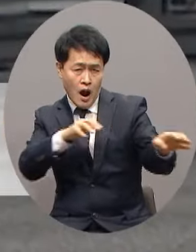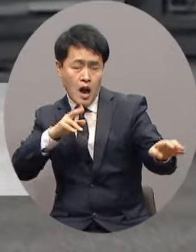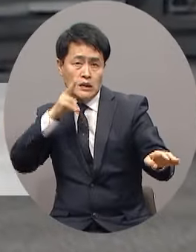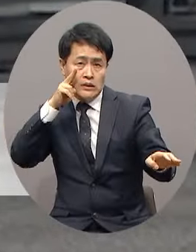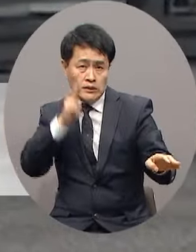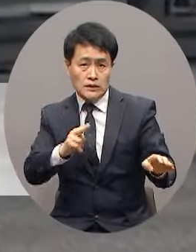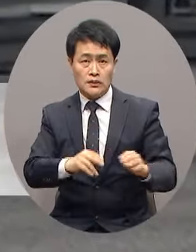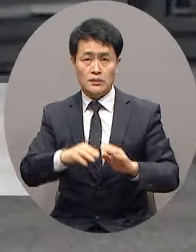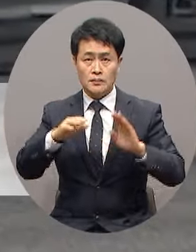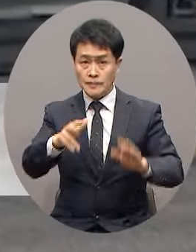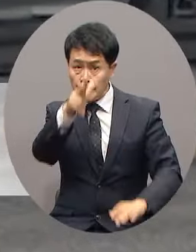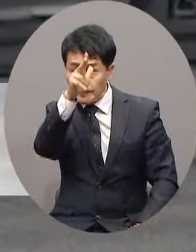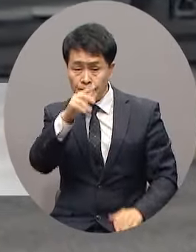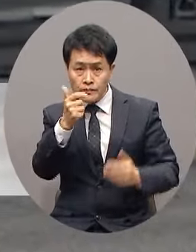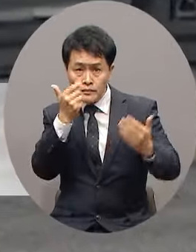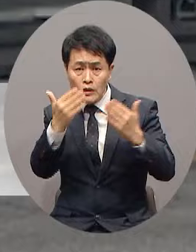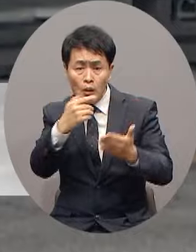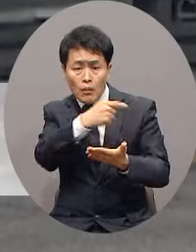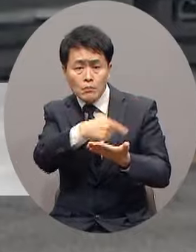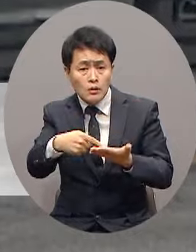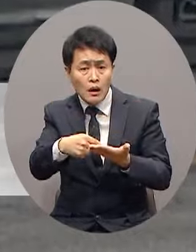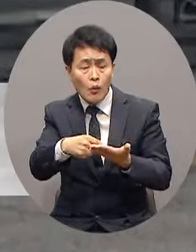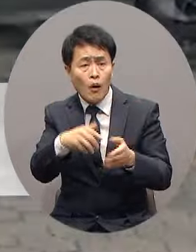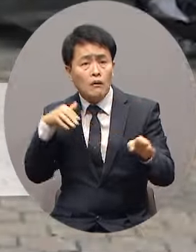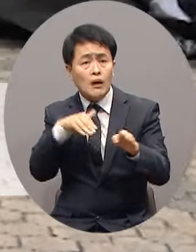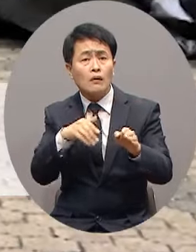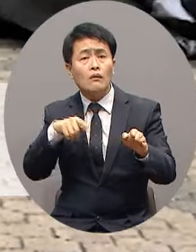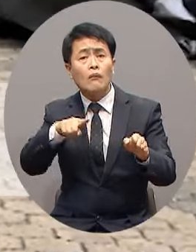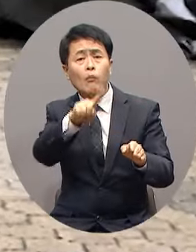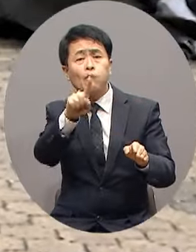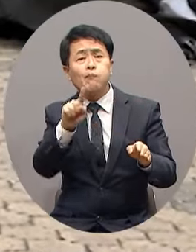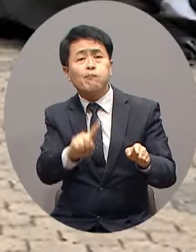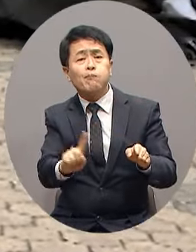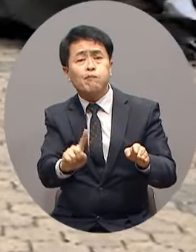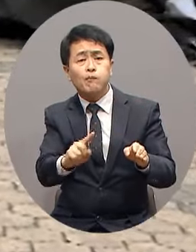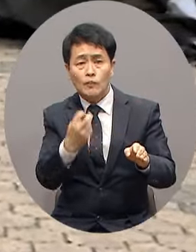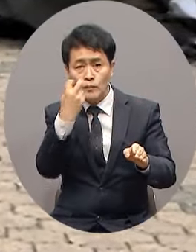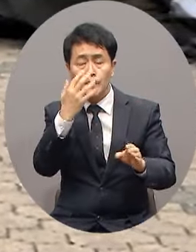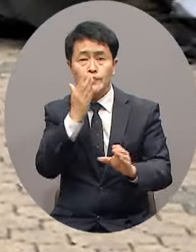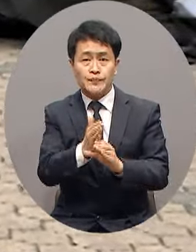있습니다. 경찰은 정확한 피해 규모와 사고 원인을 조사하고 있습니다.